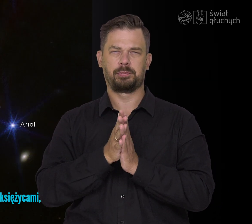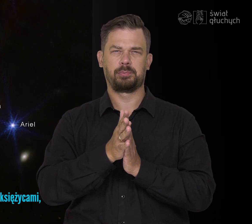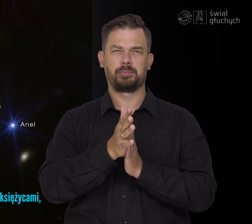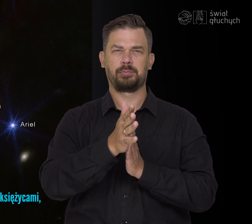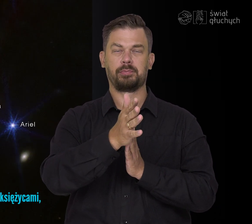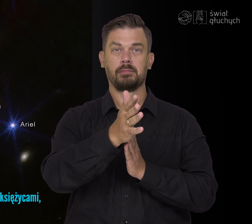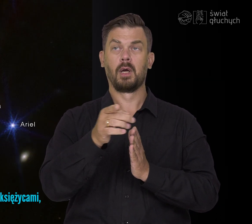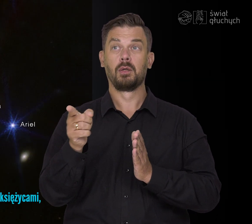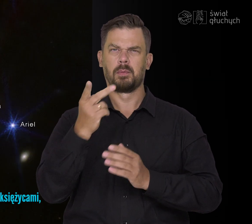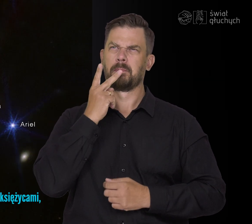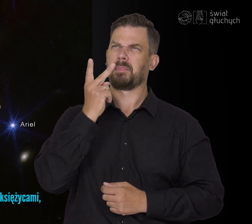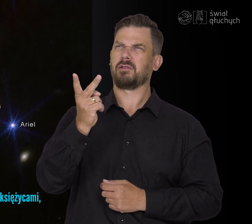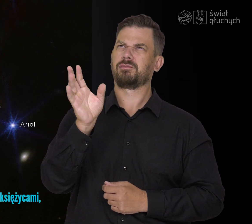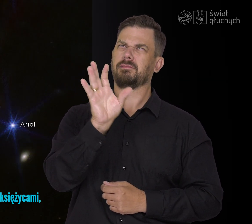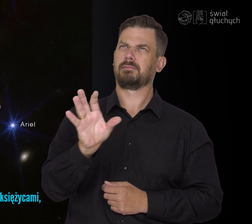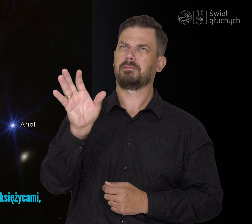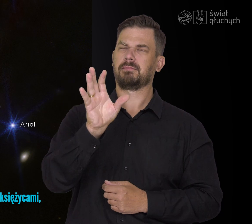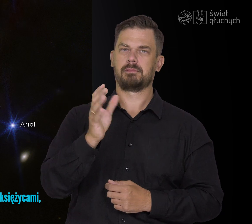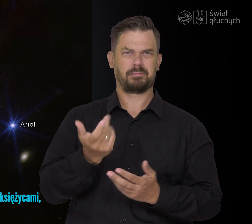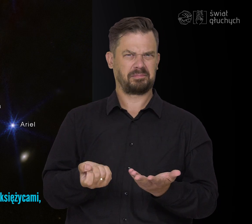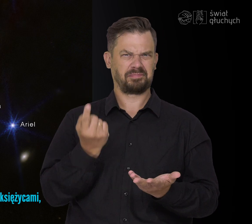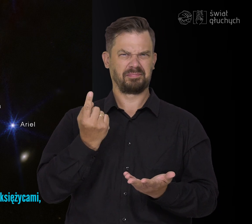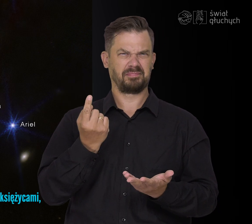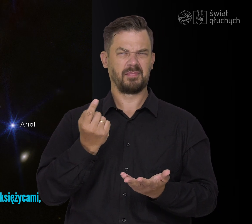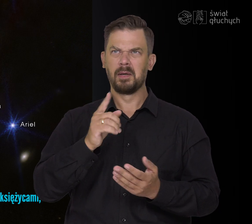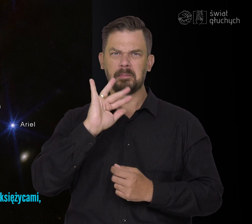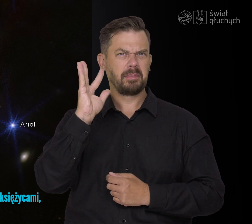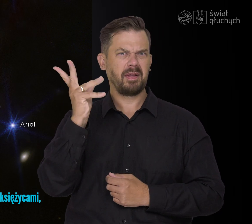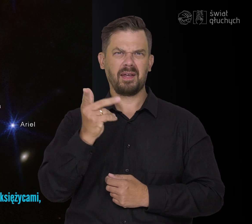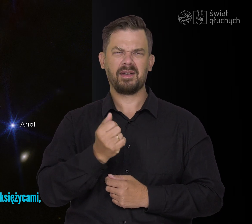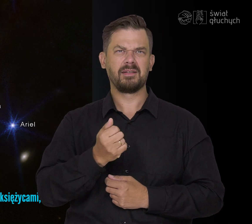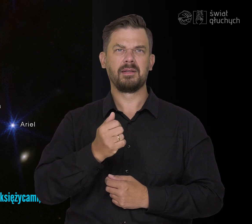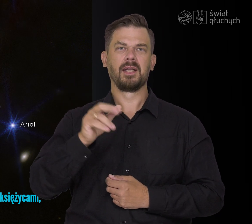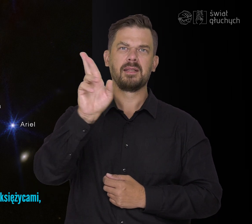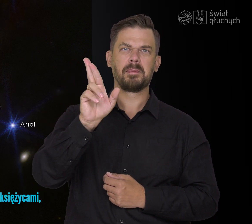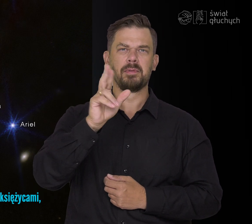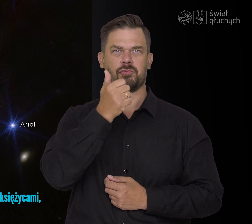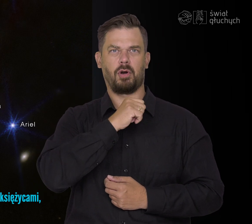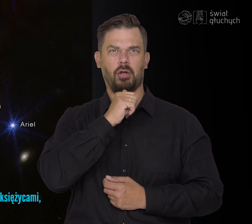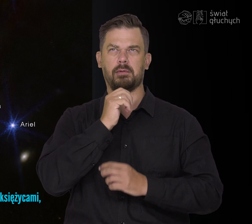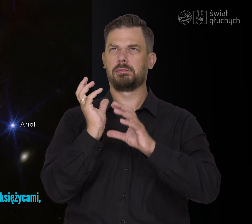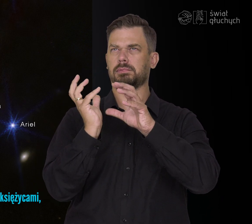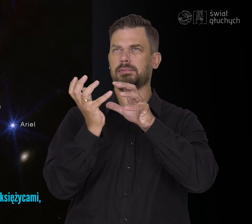I właśnie dlatego, kiedy patrzymy przez teleskop, widzimy taki oszałamiająco piękny, błękitno-zielonkawy klejnot